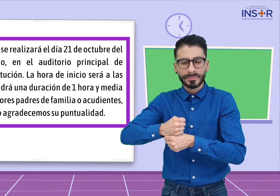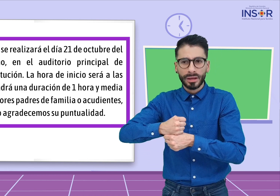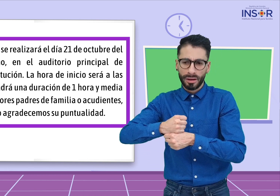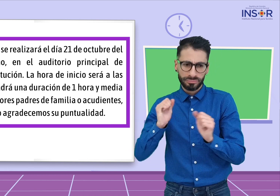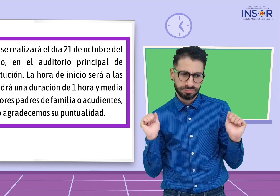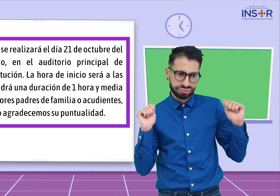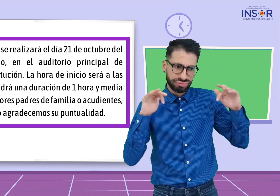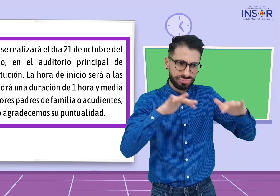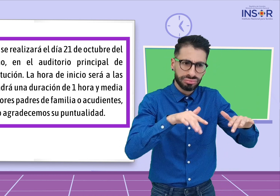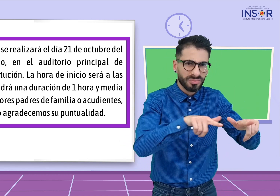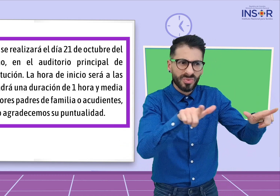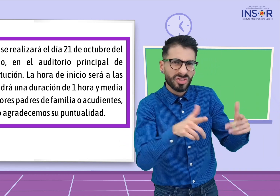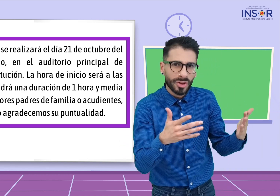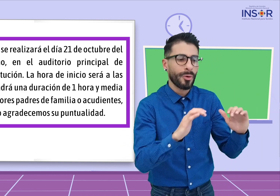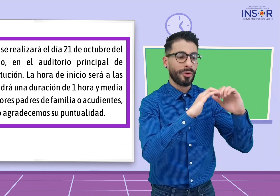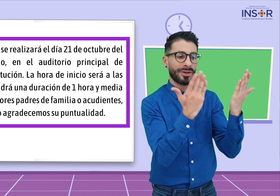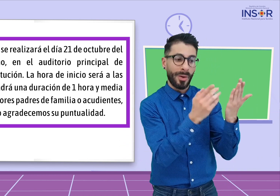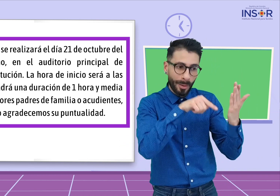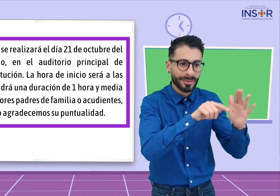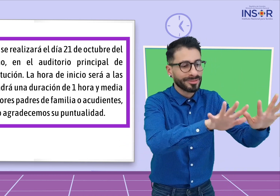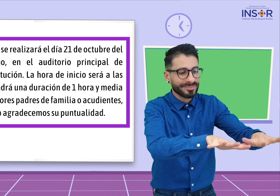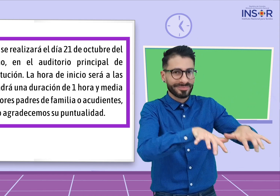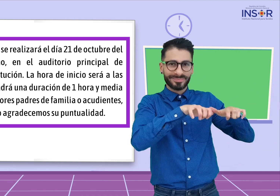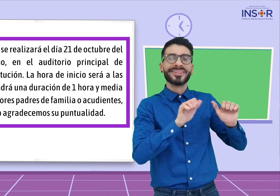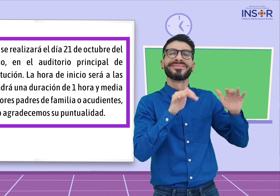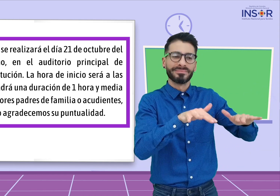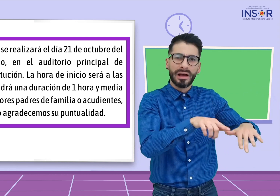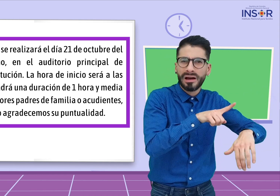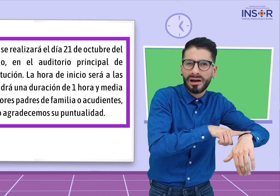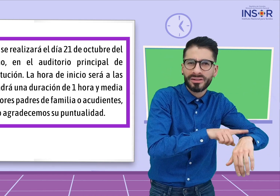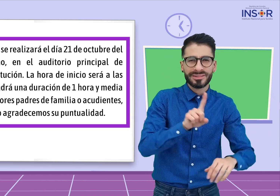en el auditorio principal de nuestra institución.